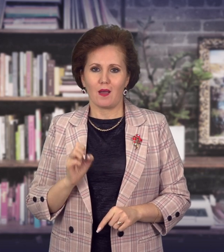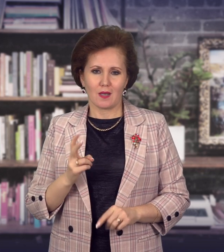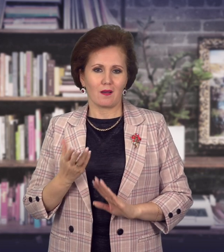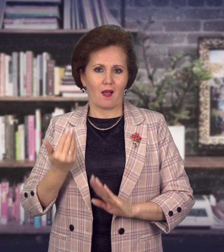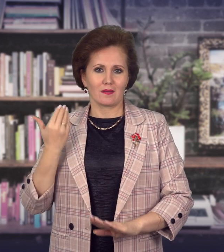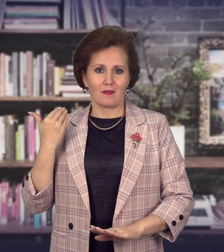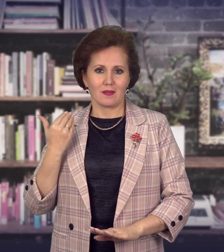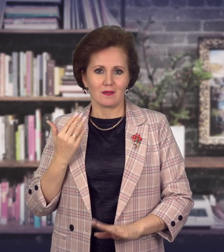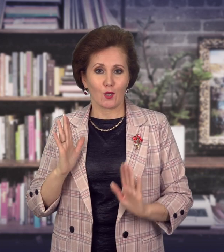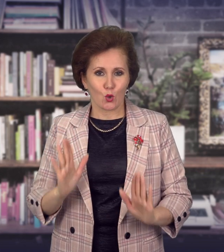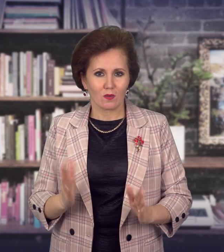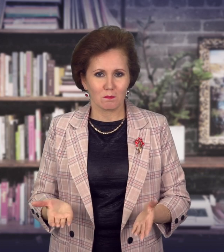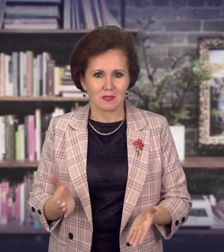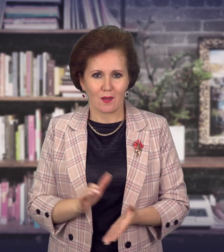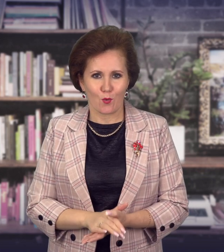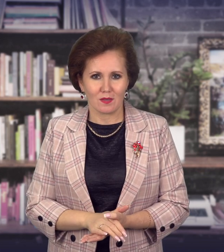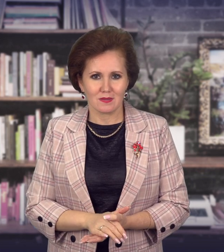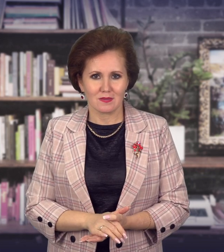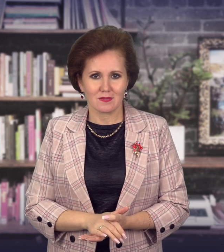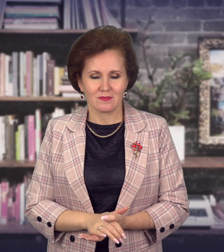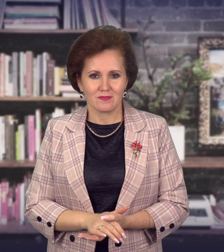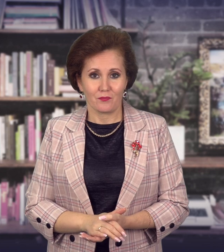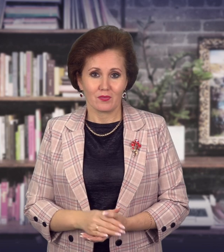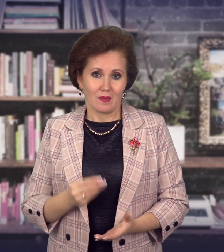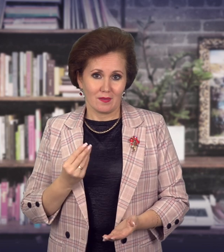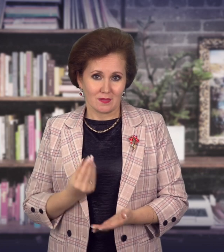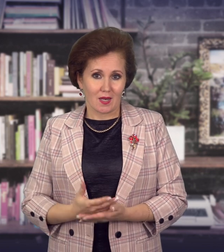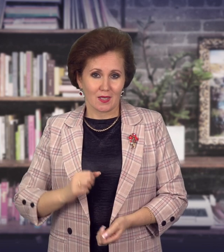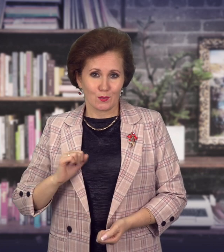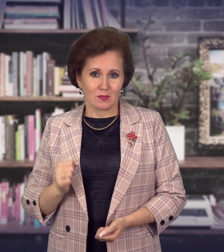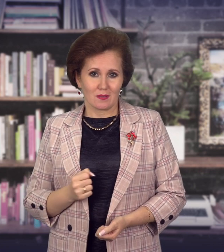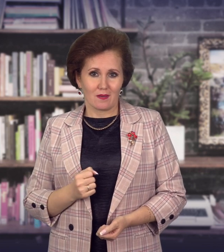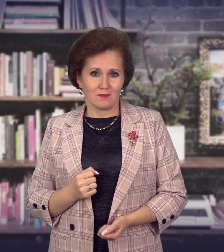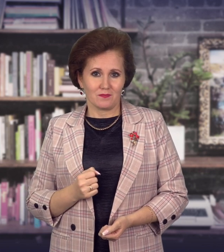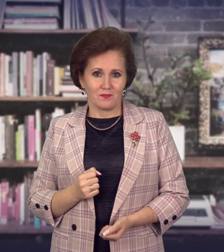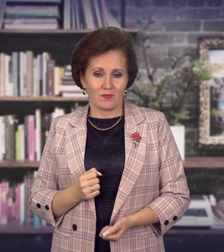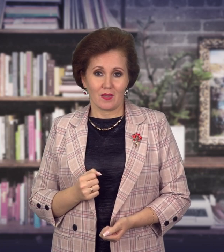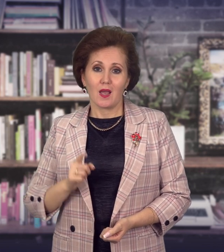как тогда, когда только познакомились! Дорогие друзья!